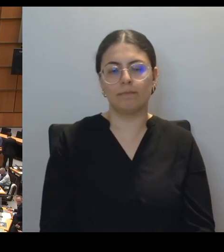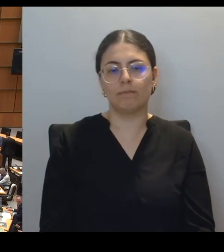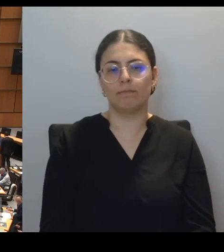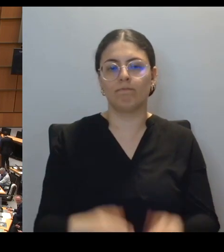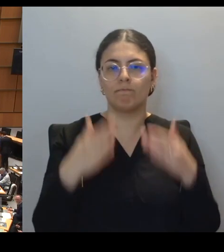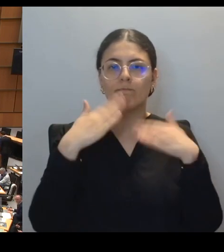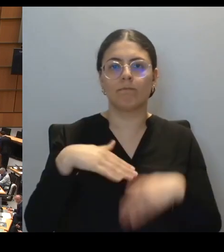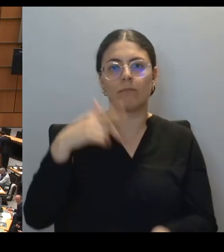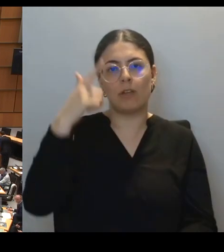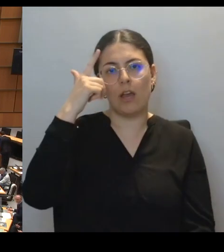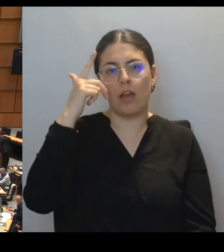Herr Niklas Schenker.